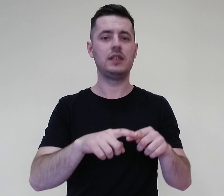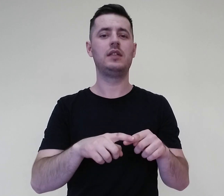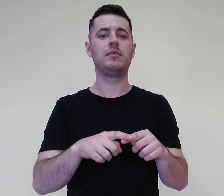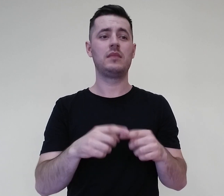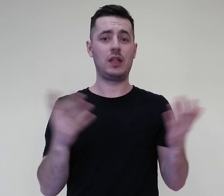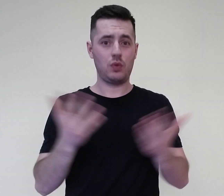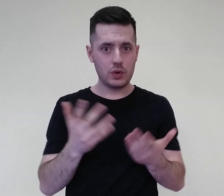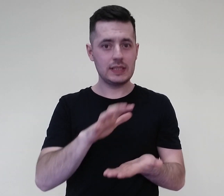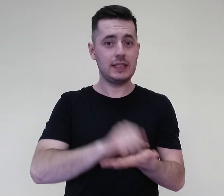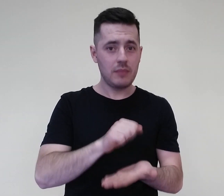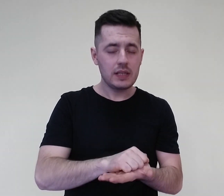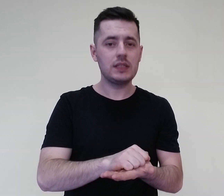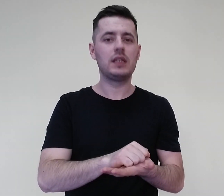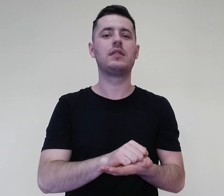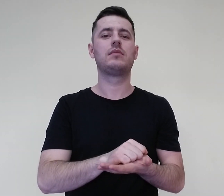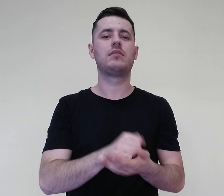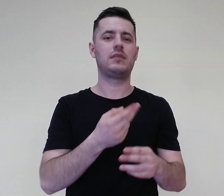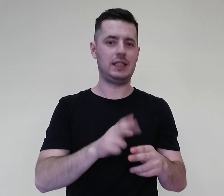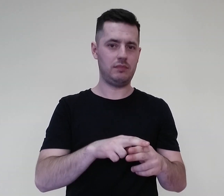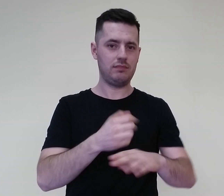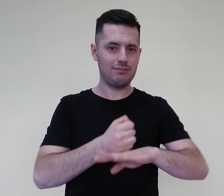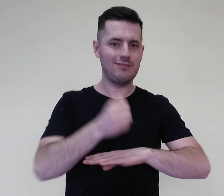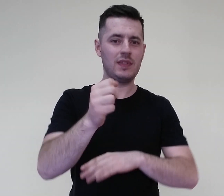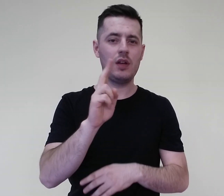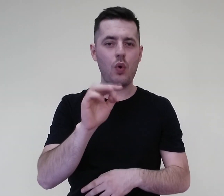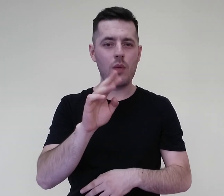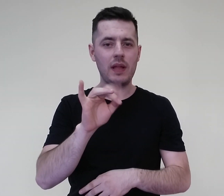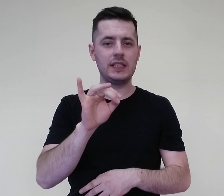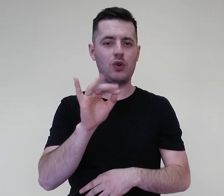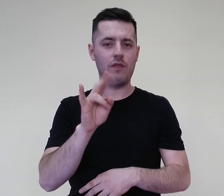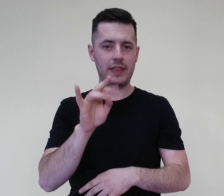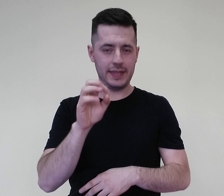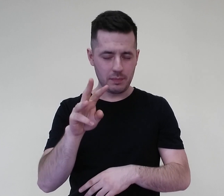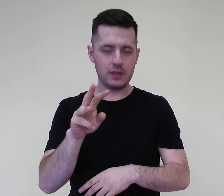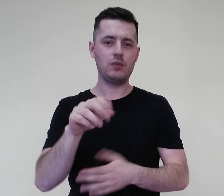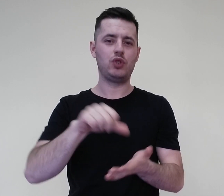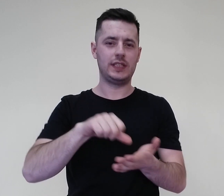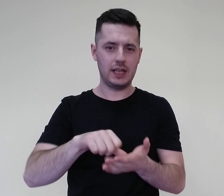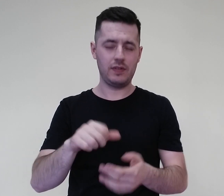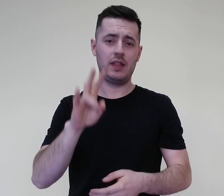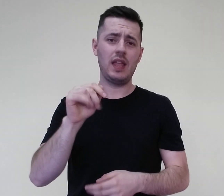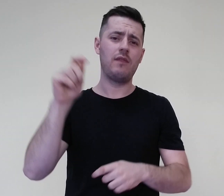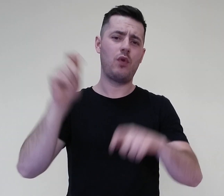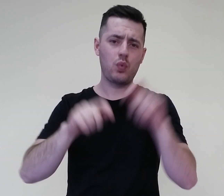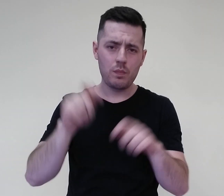Они занимаются командированием участников на форумы,